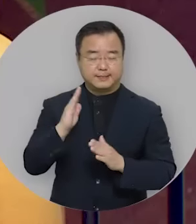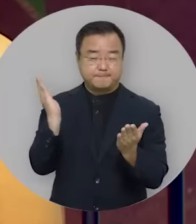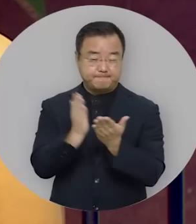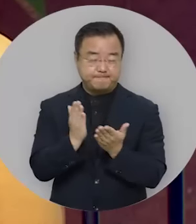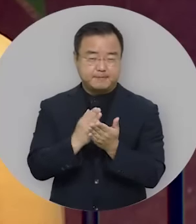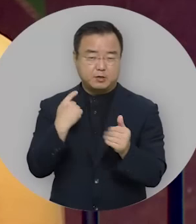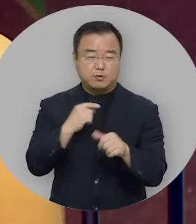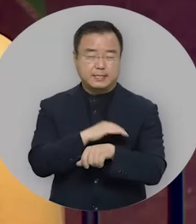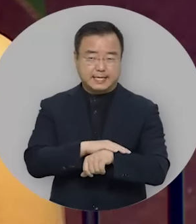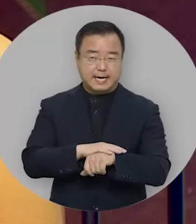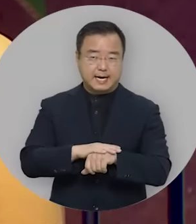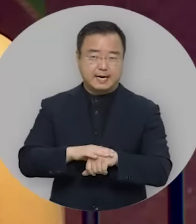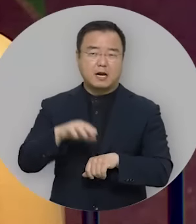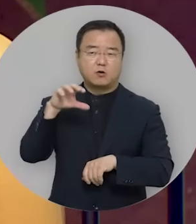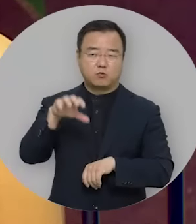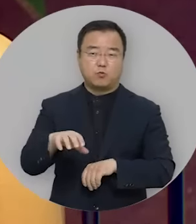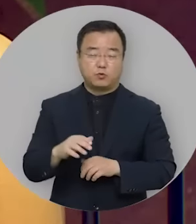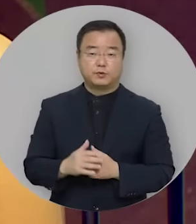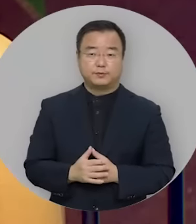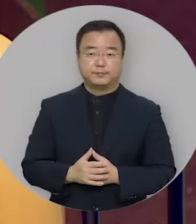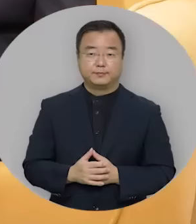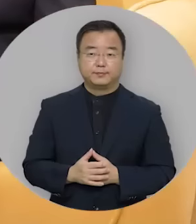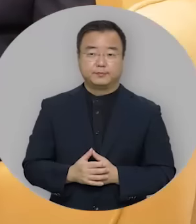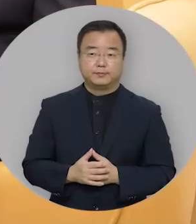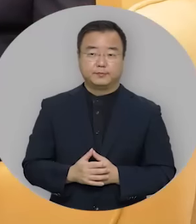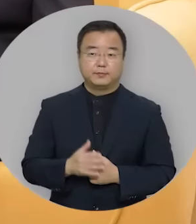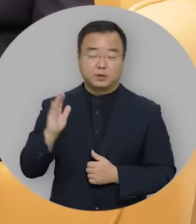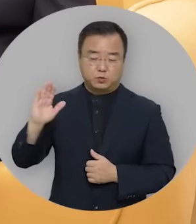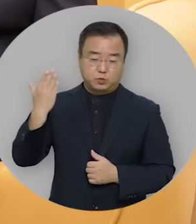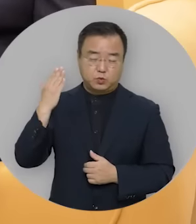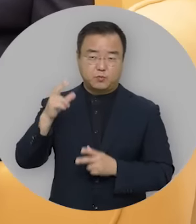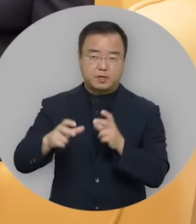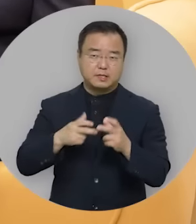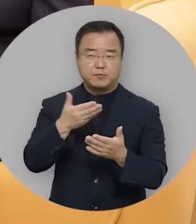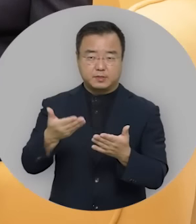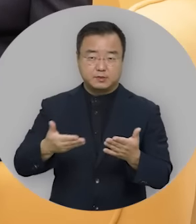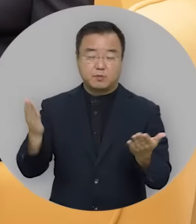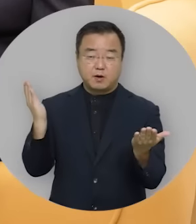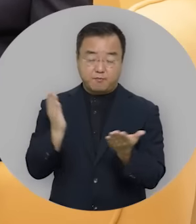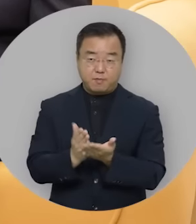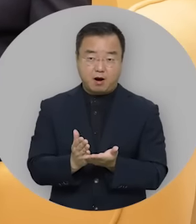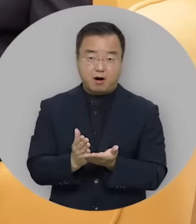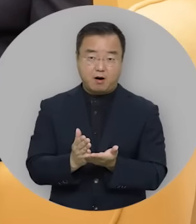잘하고 있는 학교 모델이라고 생각합니다. 최근에 산업 트렌드에 맞춰서